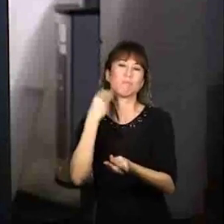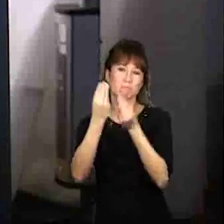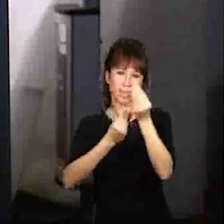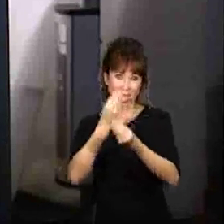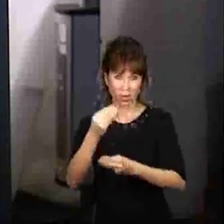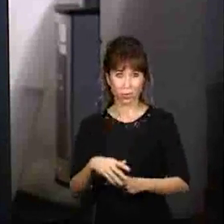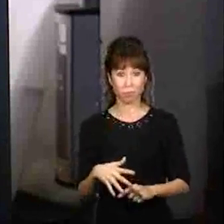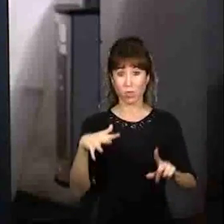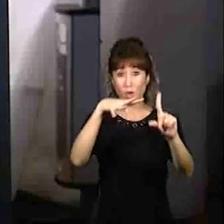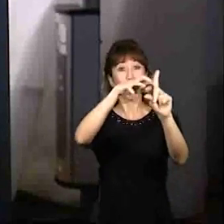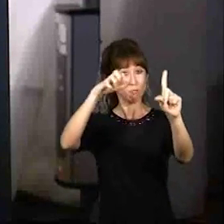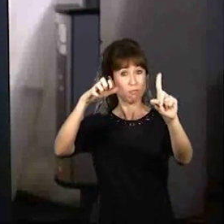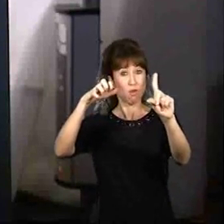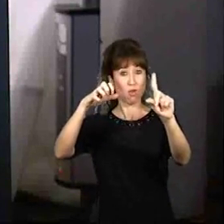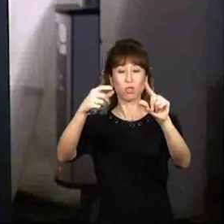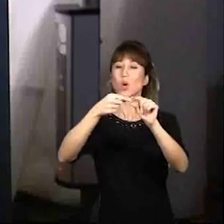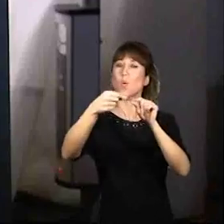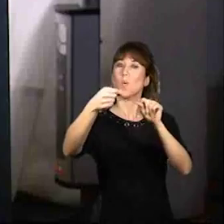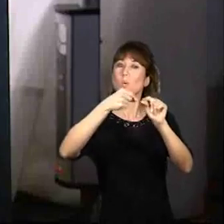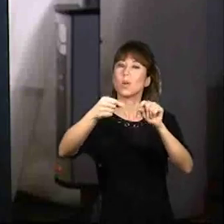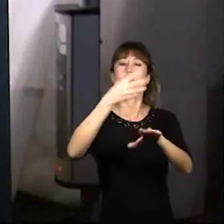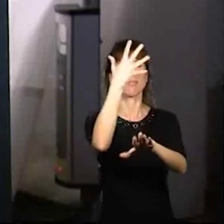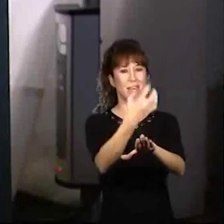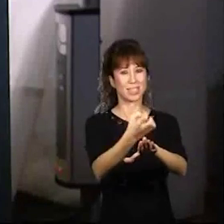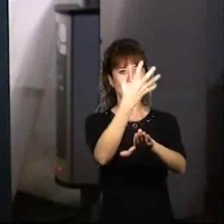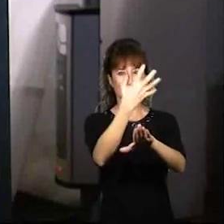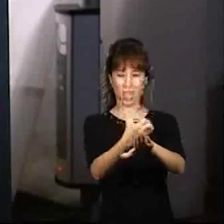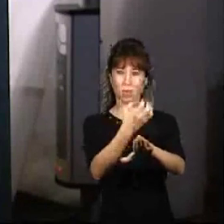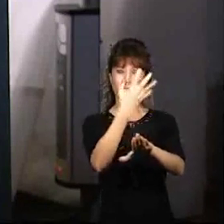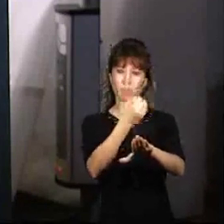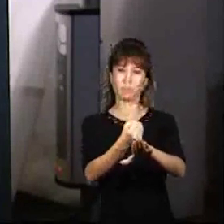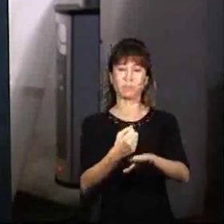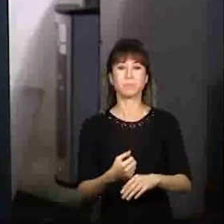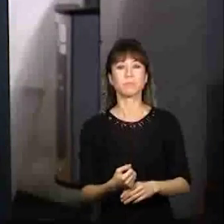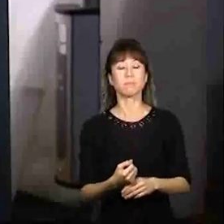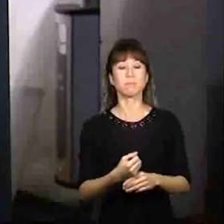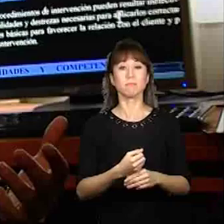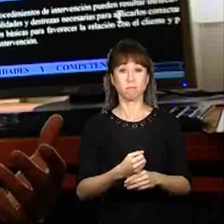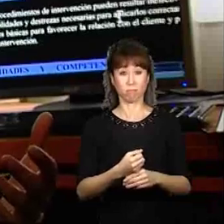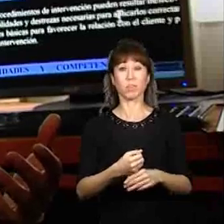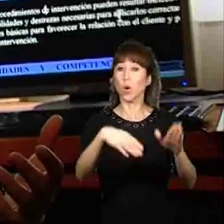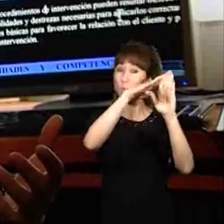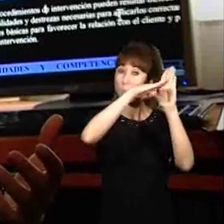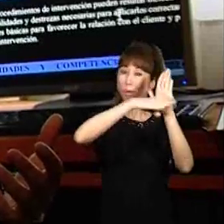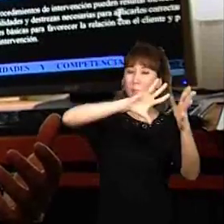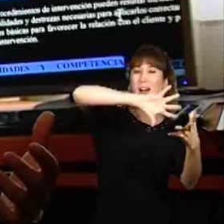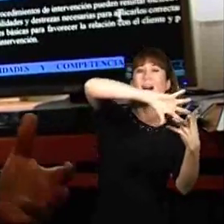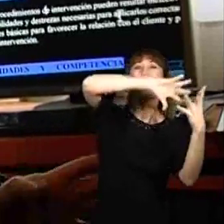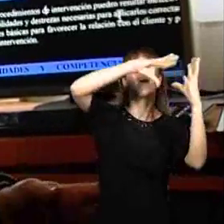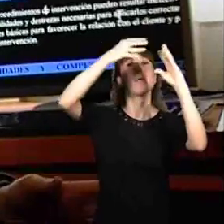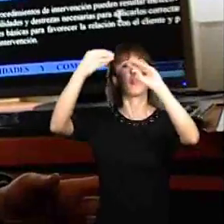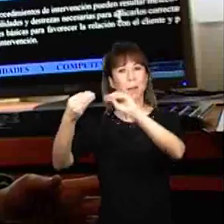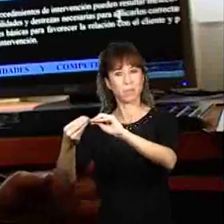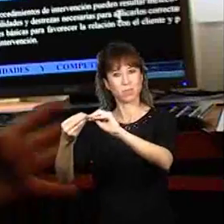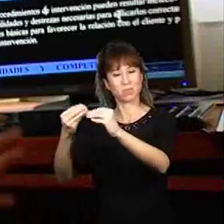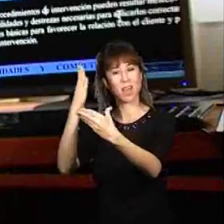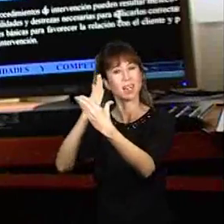lo que hago es descargármelos como todo el mundo, desde los foros de UNED y generar con un programa